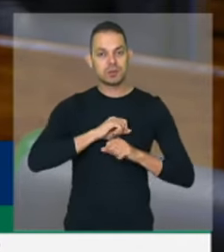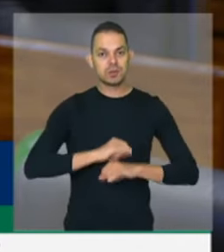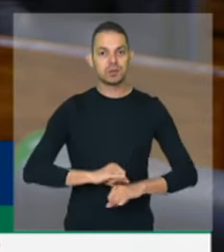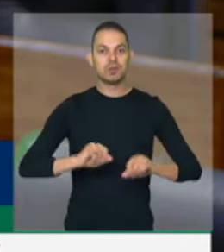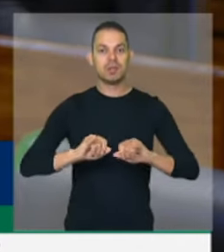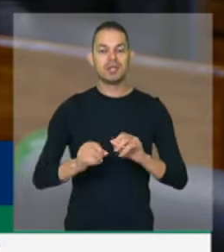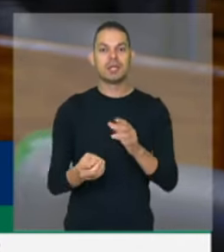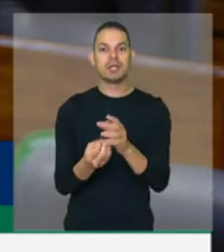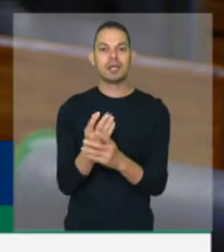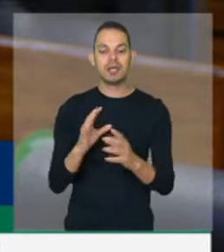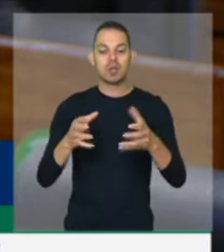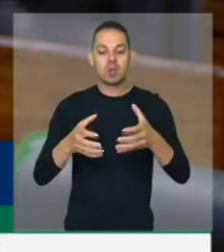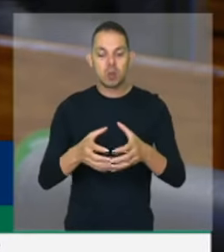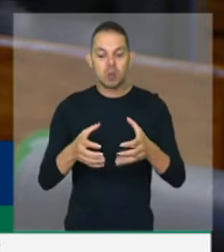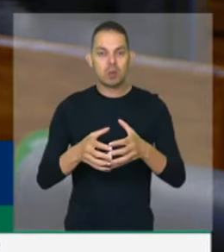DA VIDA. MDB QUE HOJE É O MAIOR PARTIDO DO BRASIL COM